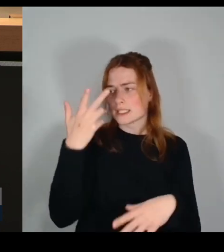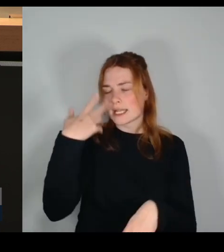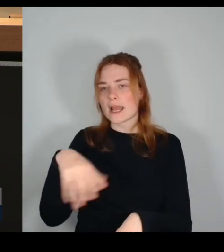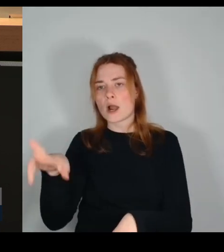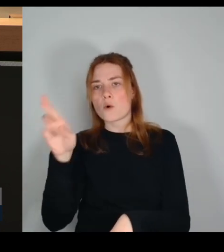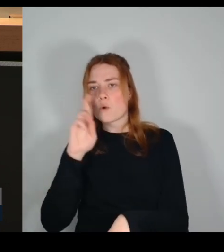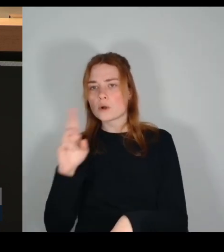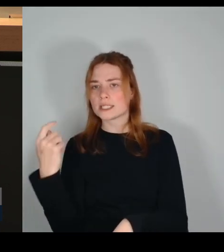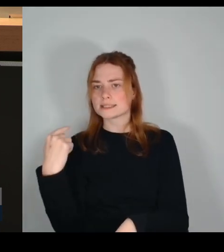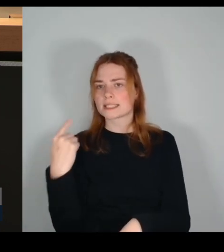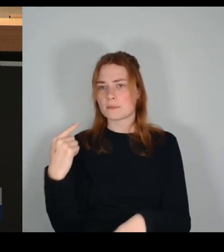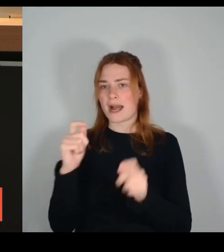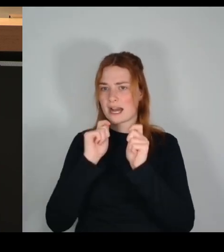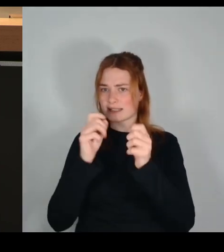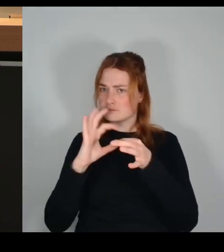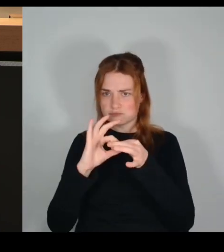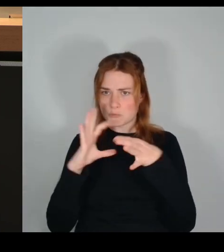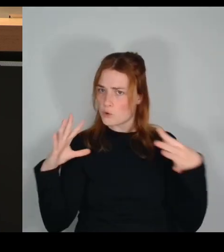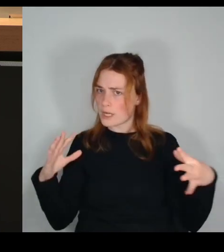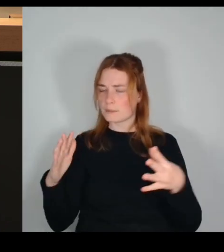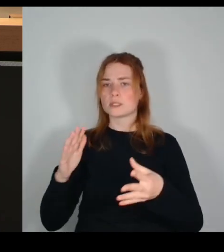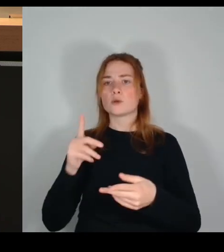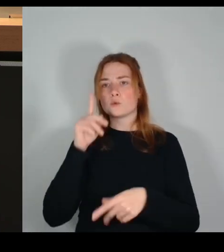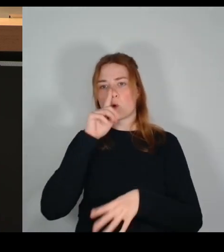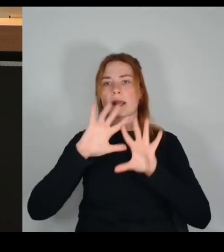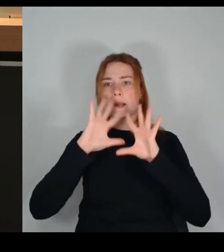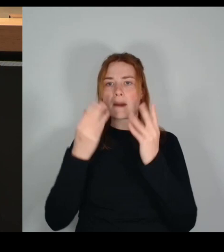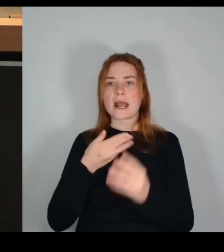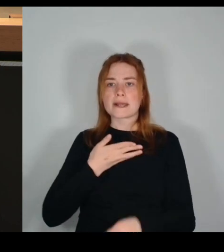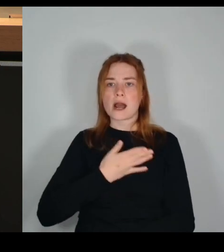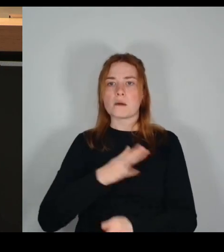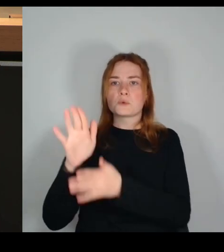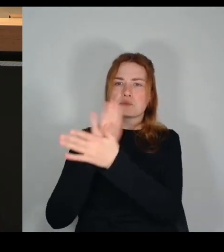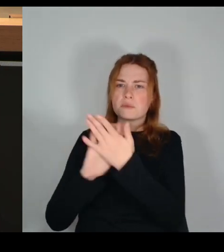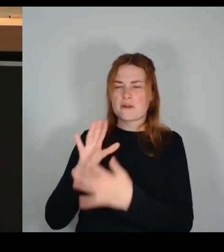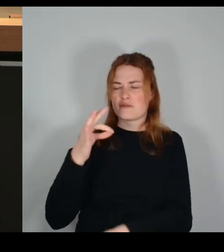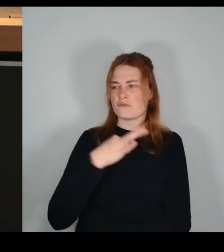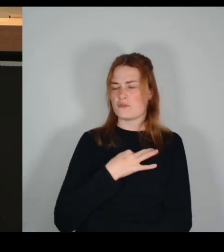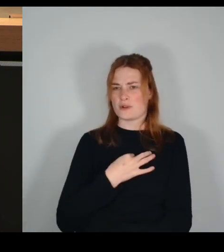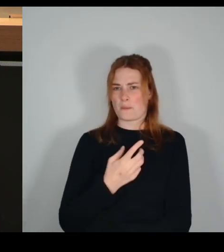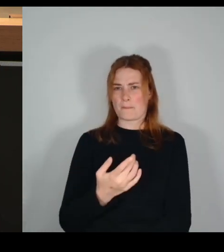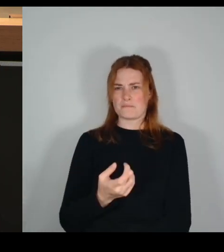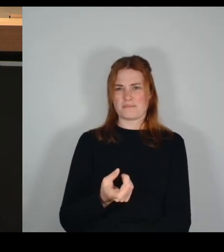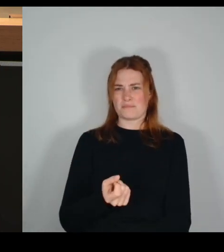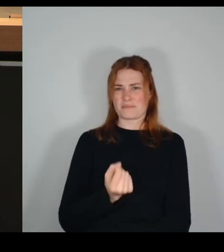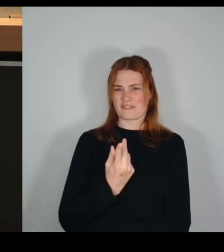Das finde ich befremdlich, weil wir sind ja hier im Parlament. Natürlich ist verdeckte Armut ein großes Problem,